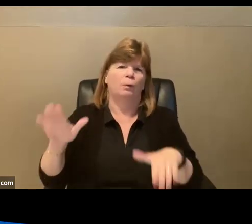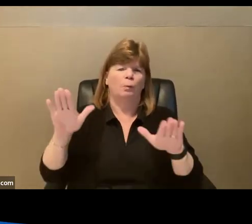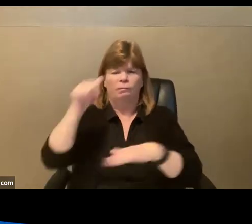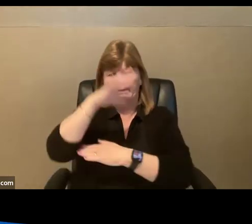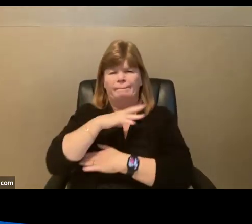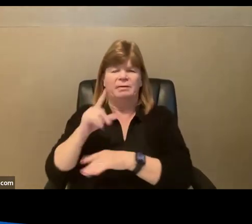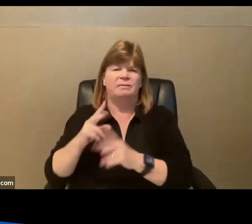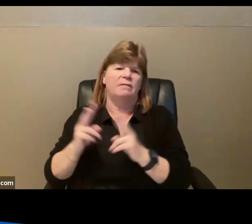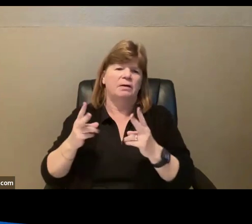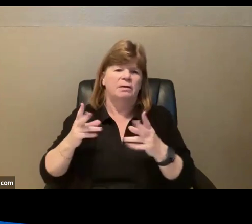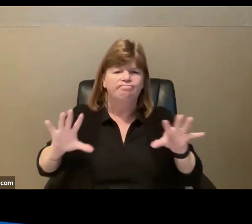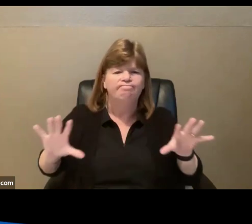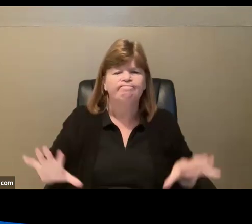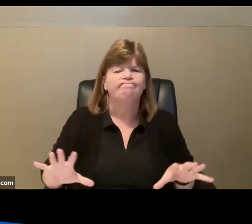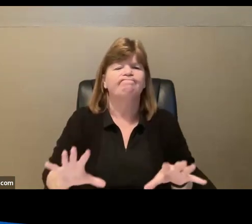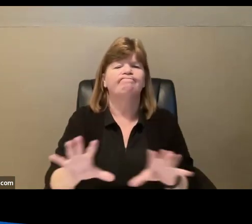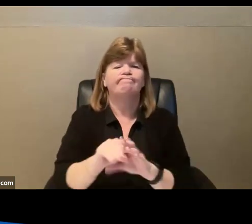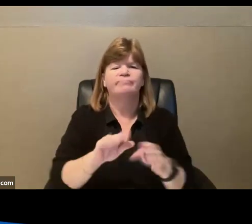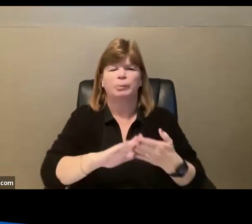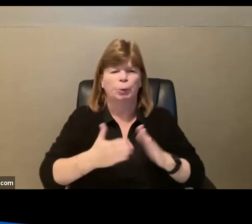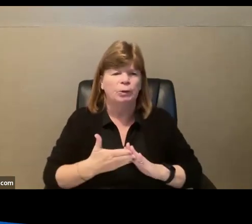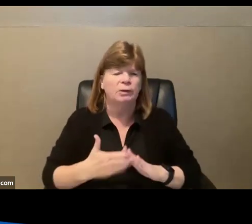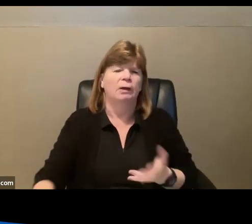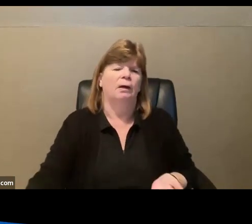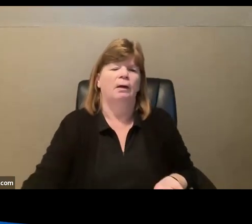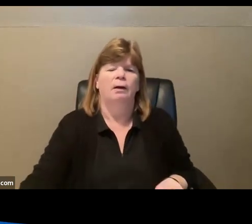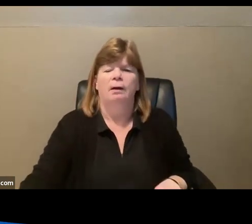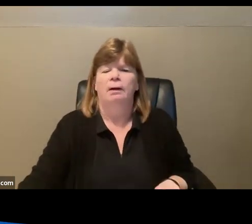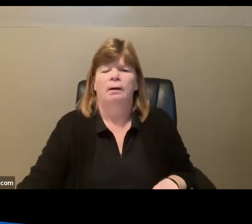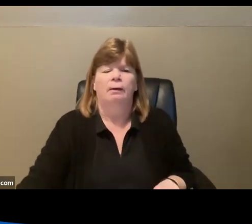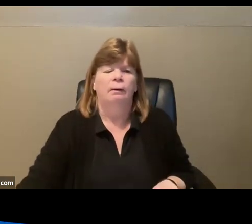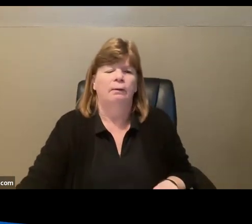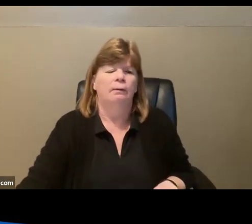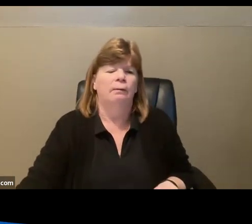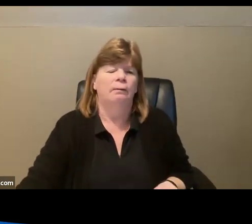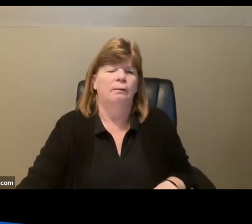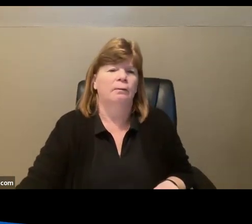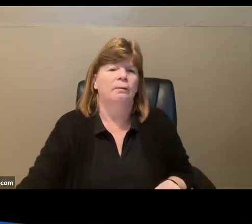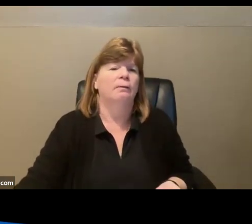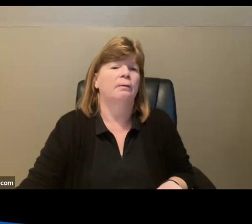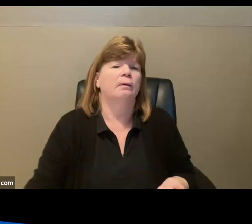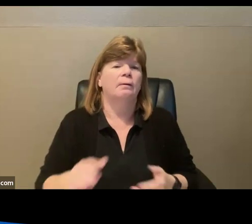en la comunidad, uno de esos individuos que estudia las lesiones de la médula espinal.